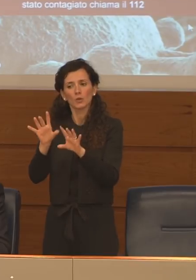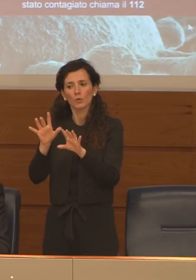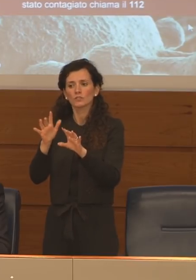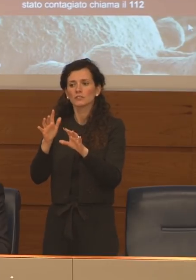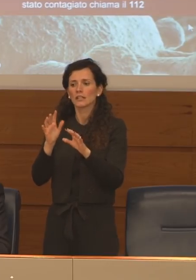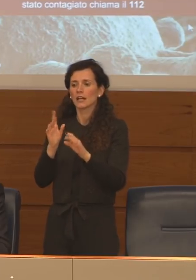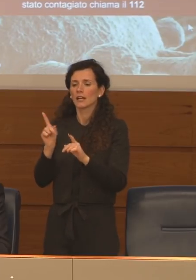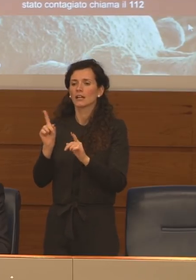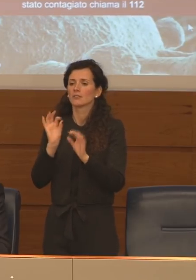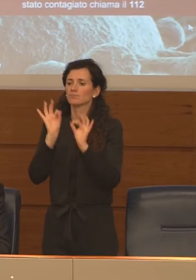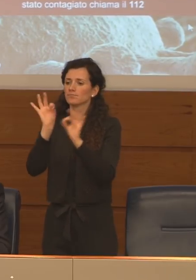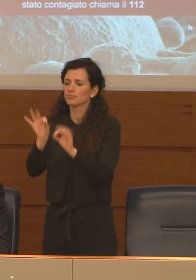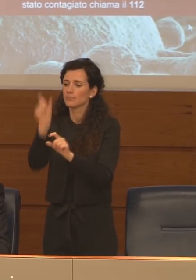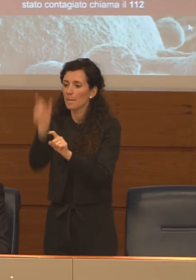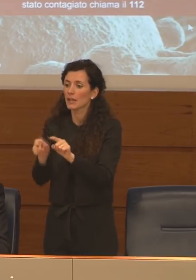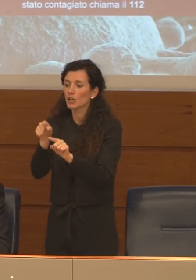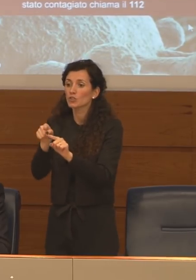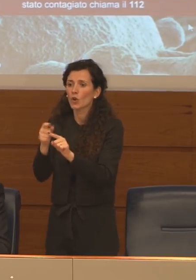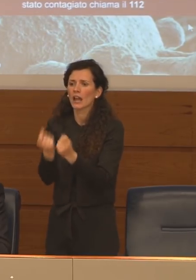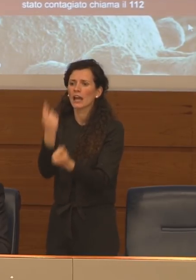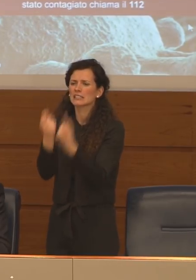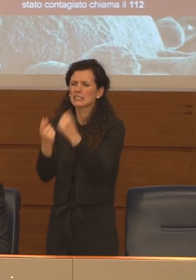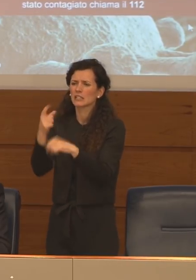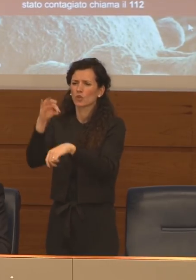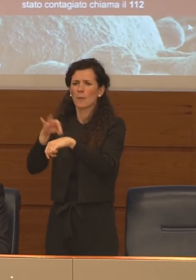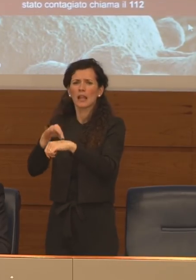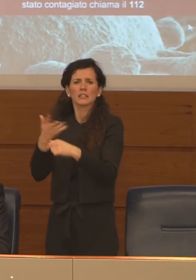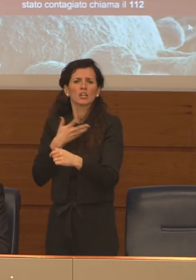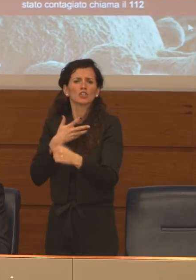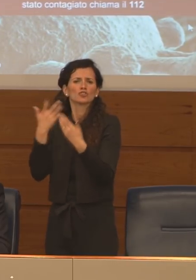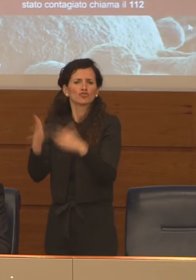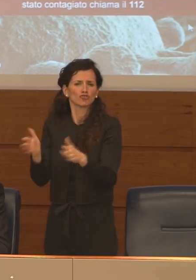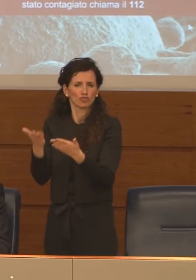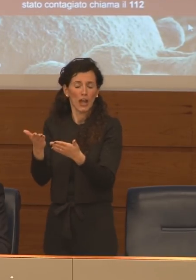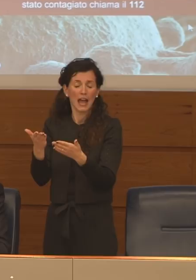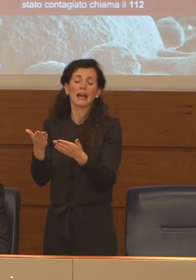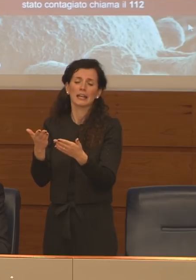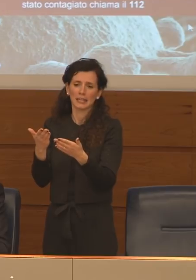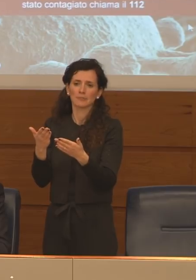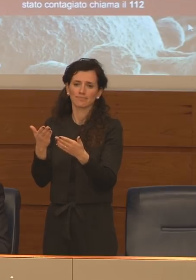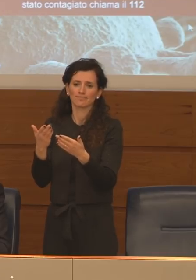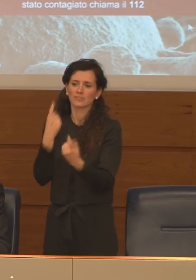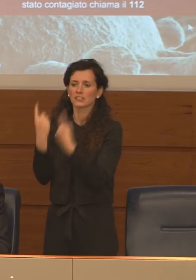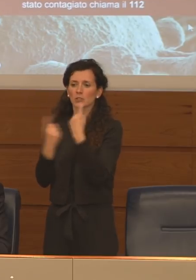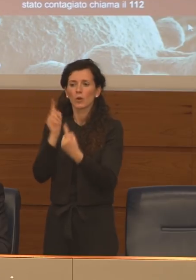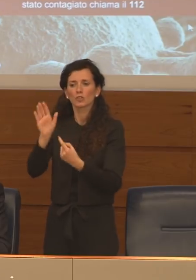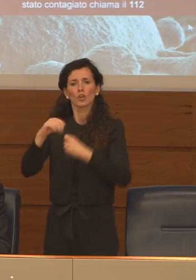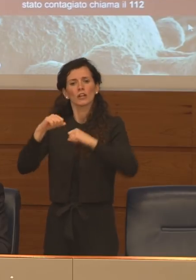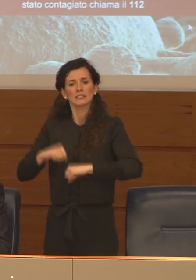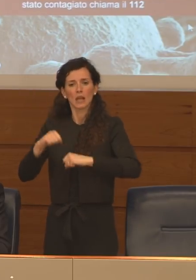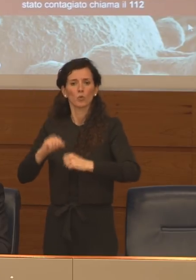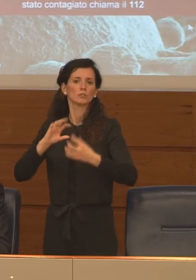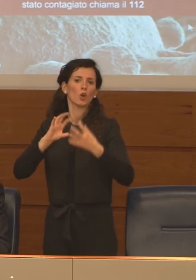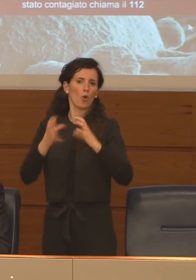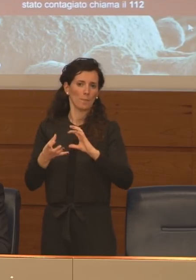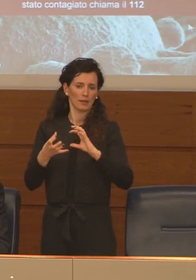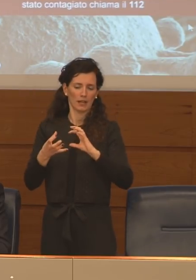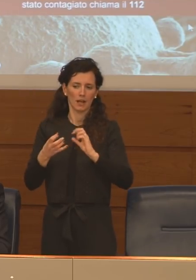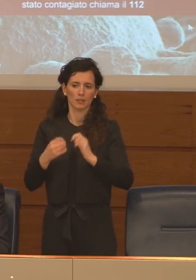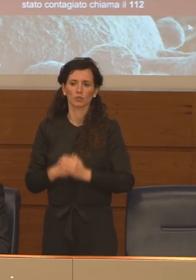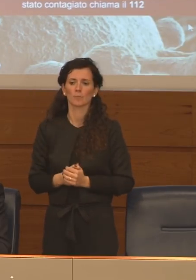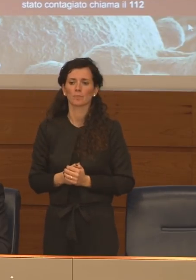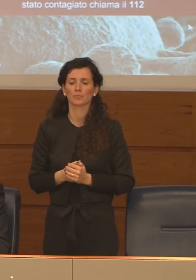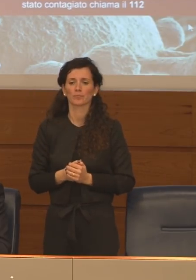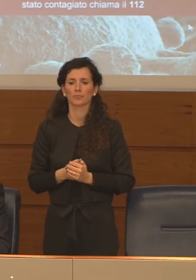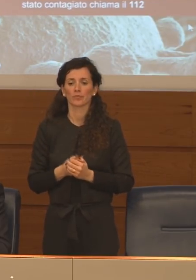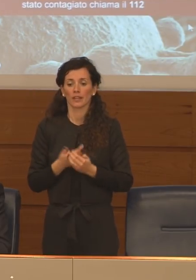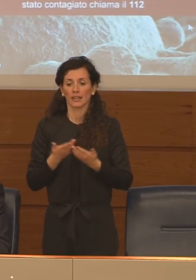già di per sé complicato, ora e qui lascio veramente la parola al